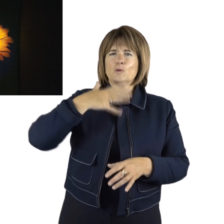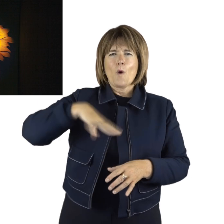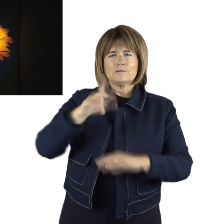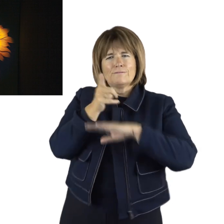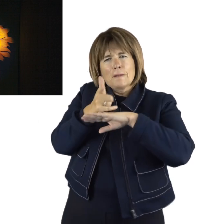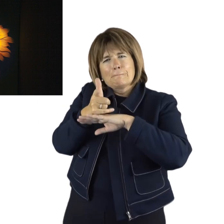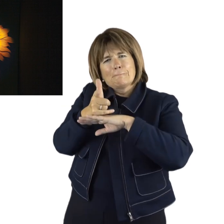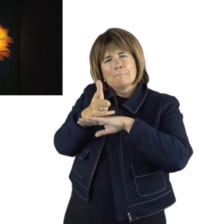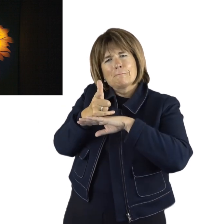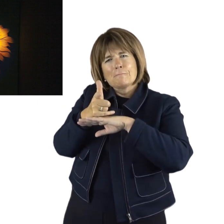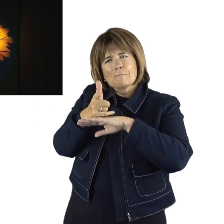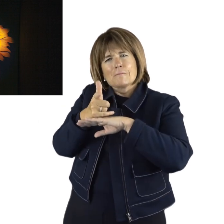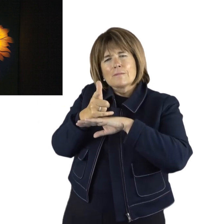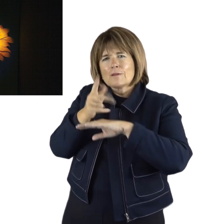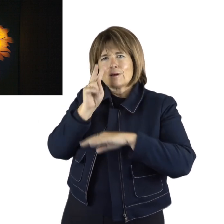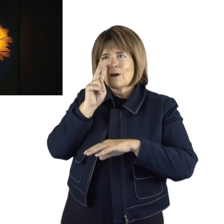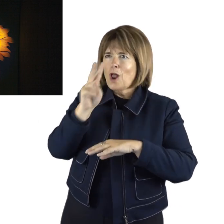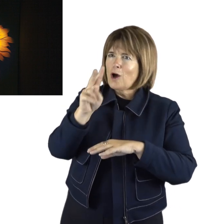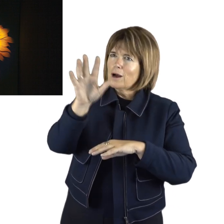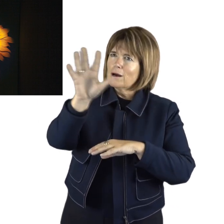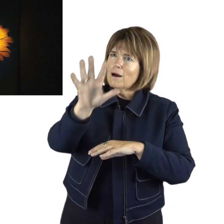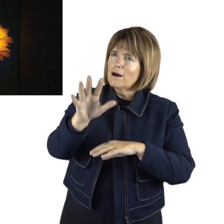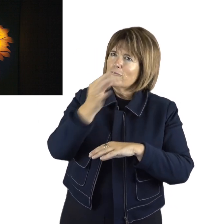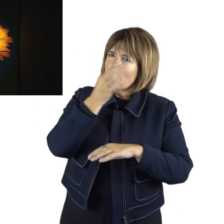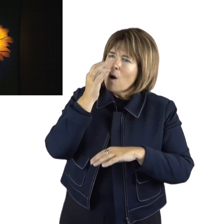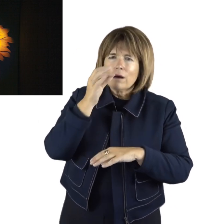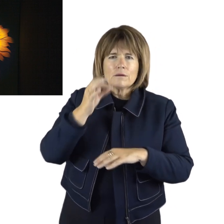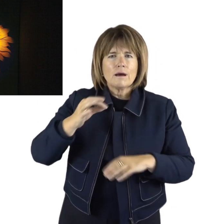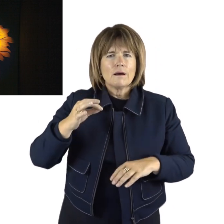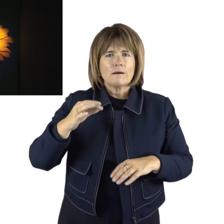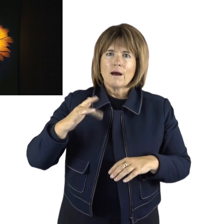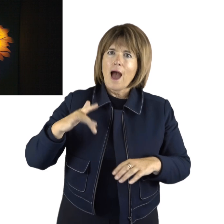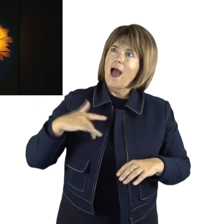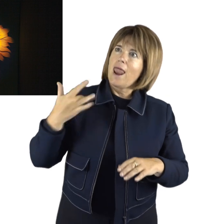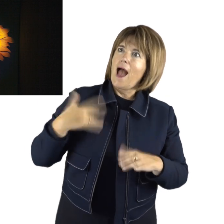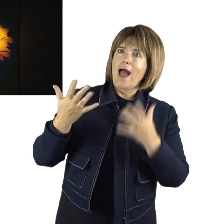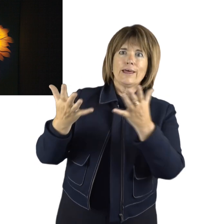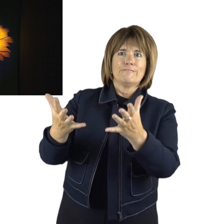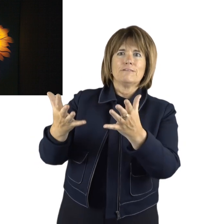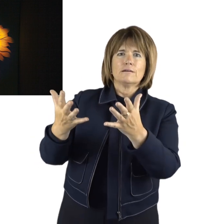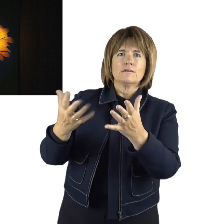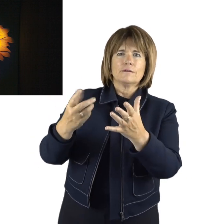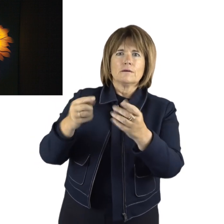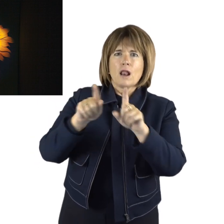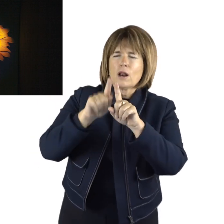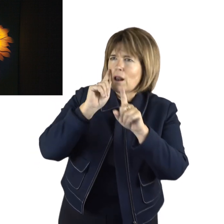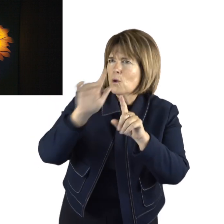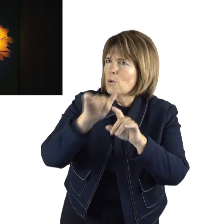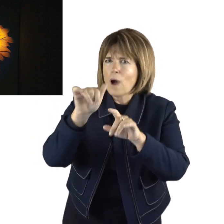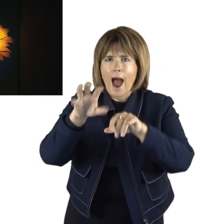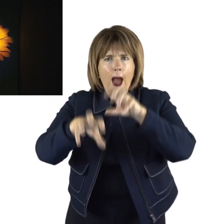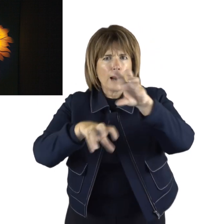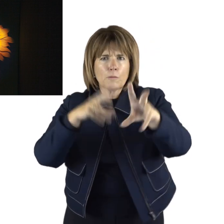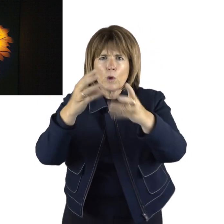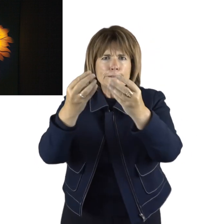Felly, roeddwn yn ceisio meddwl sut gallwn gyfleu’r teimlad hwn, lle gallai'r blodyn mewn rhyw ffordd ddod yn fyw, neu fod rhywle rhwng